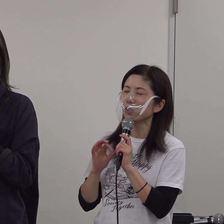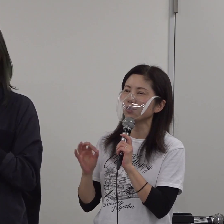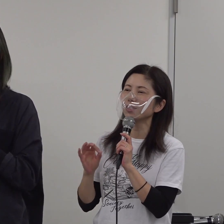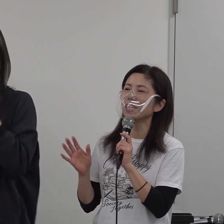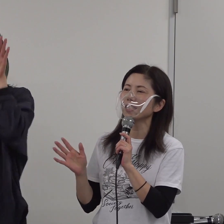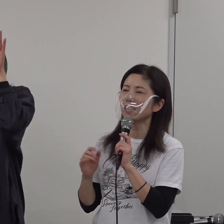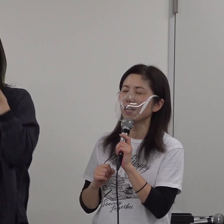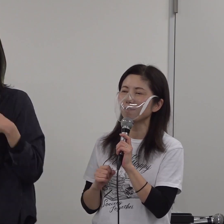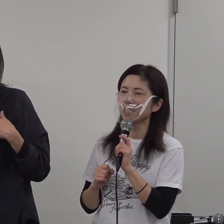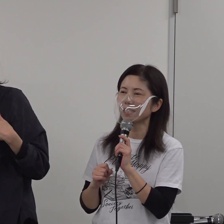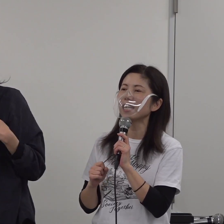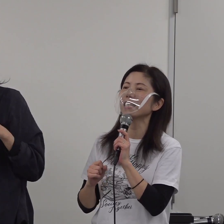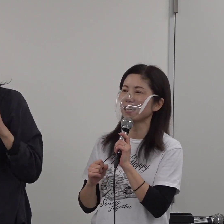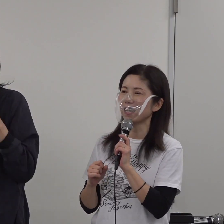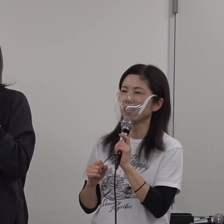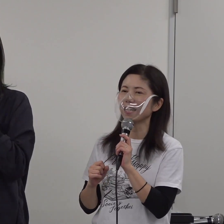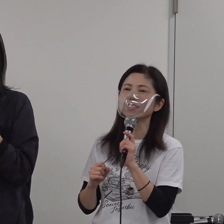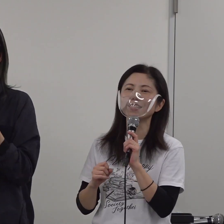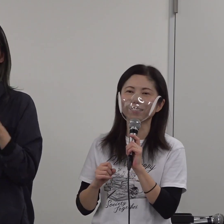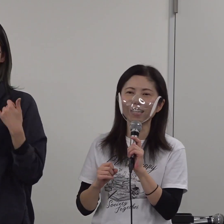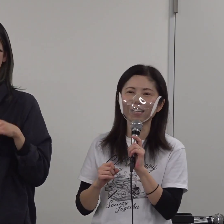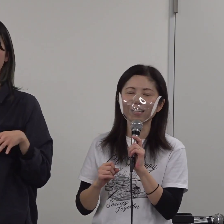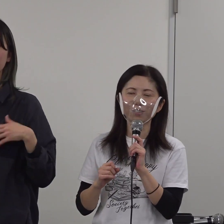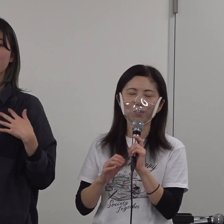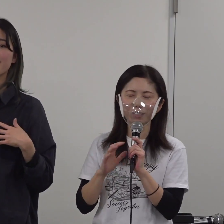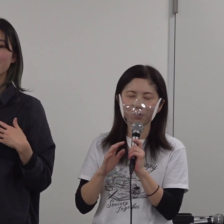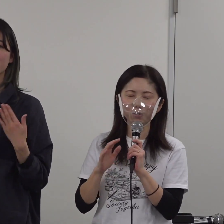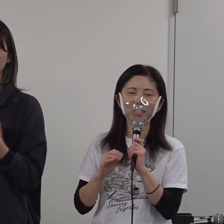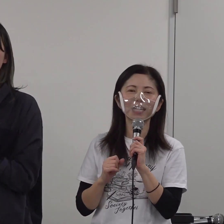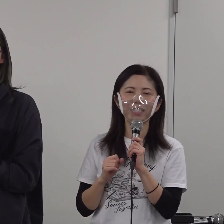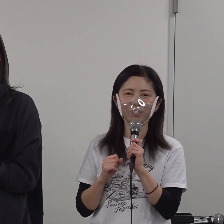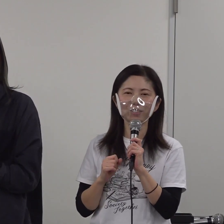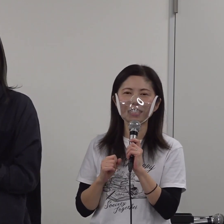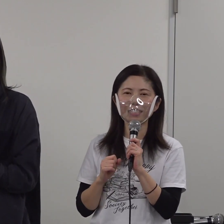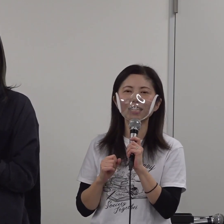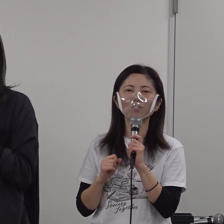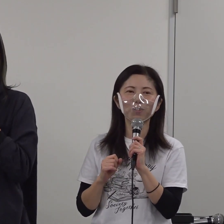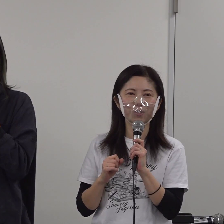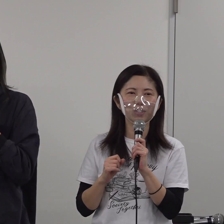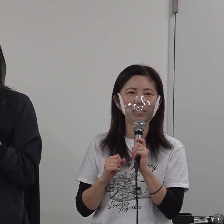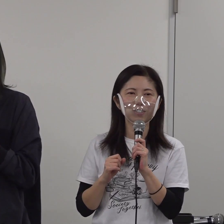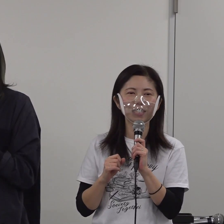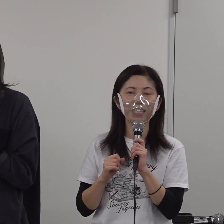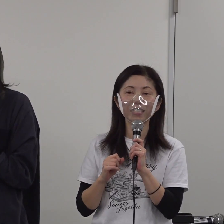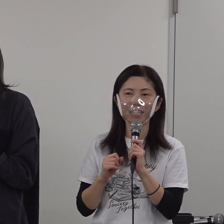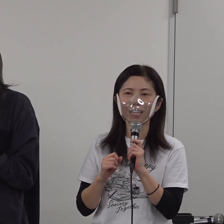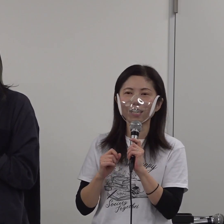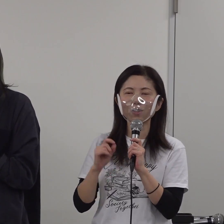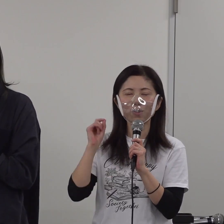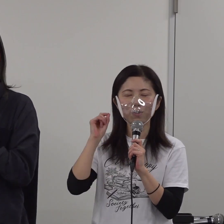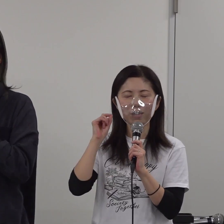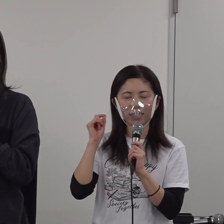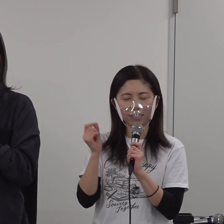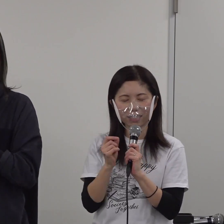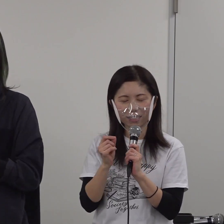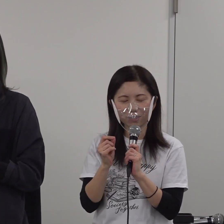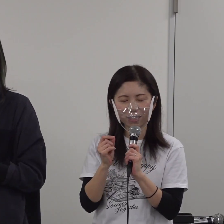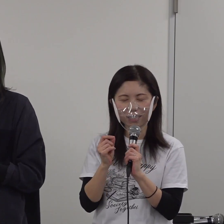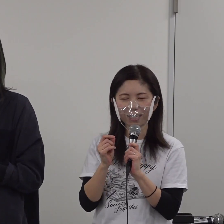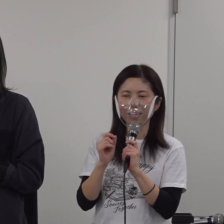ユーザーさんがハッピー じゃないからなんですね そこはすごく大切にしているところですので ぜひ今日誤解していた人がいたら